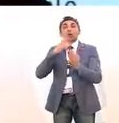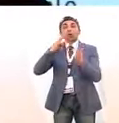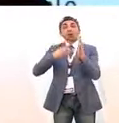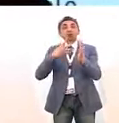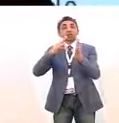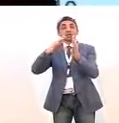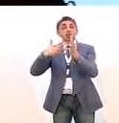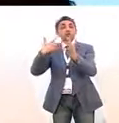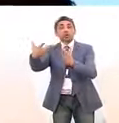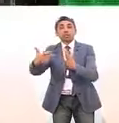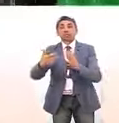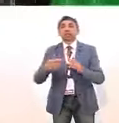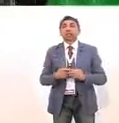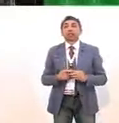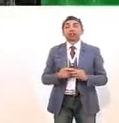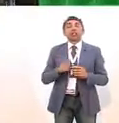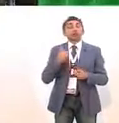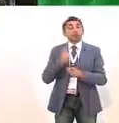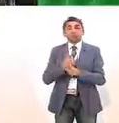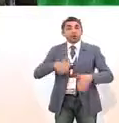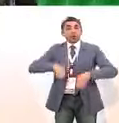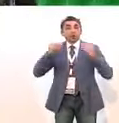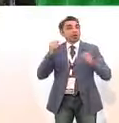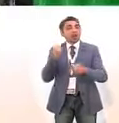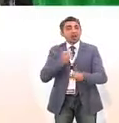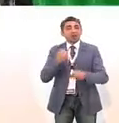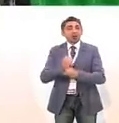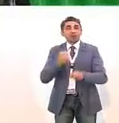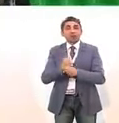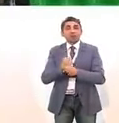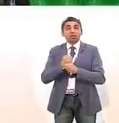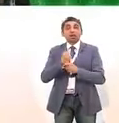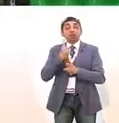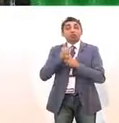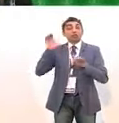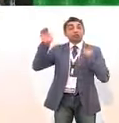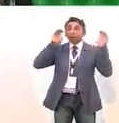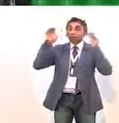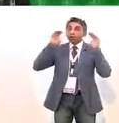6 mesi. Alla stanga, mettiamoci al lavoro. Mettiamoci ad ascoltare gli altri, andiamoci